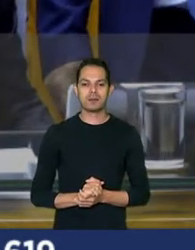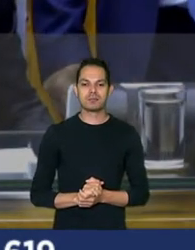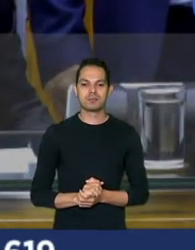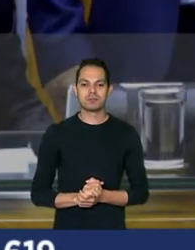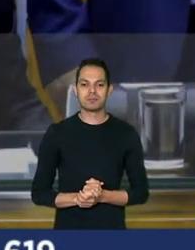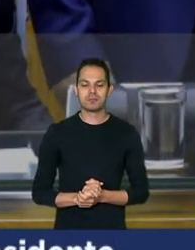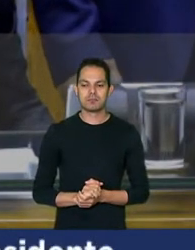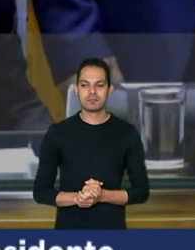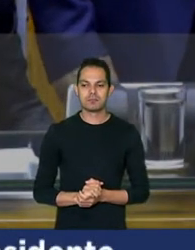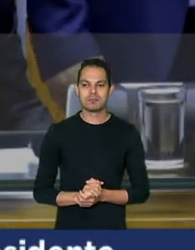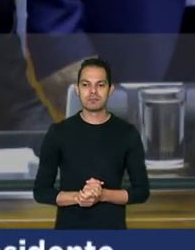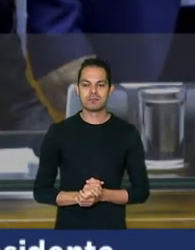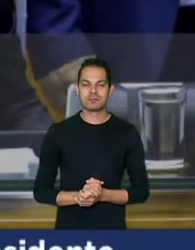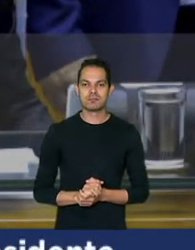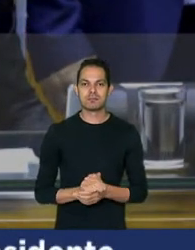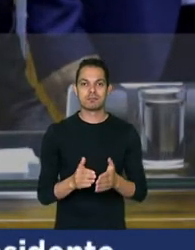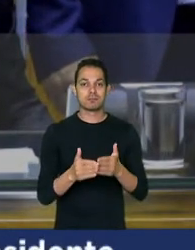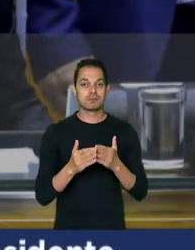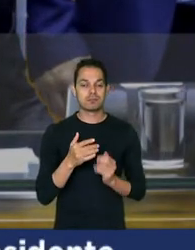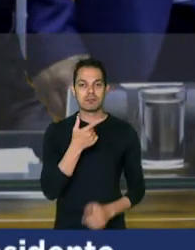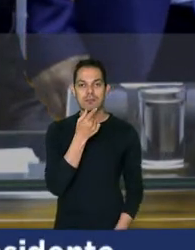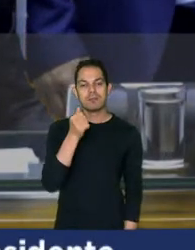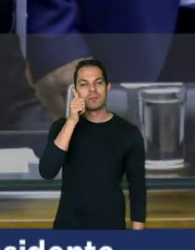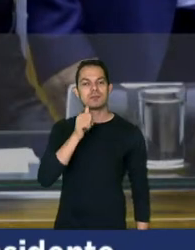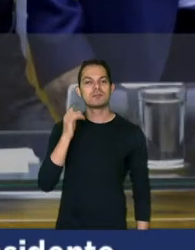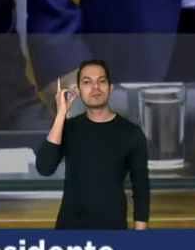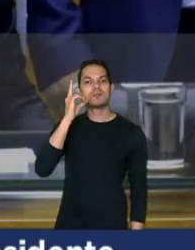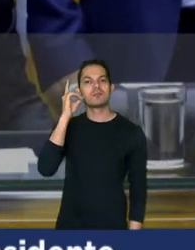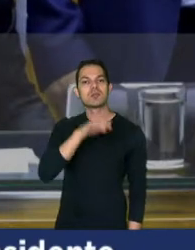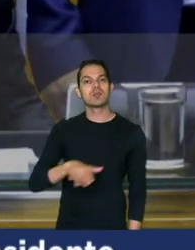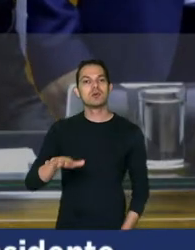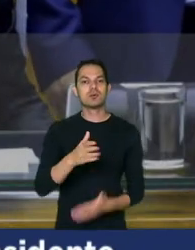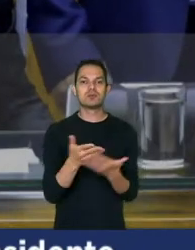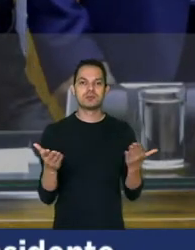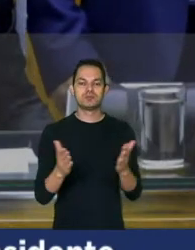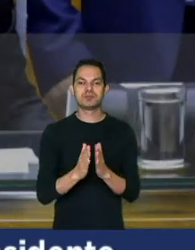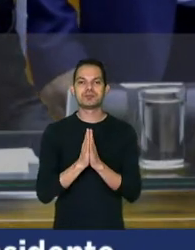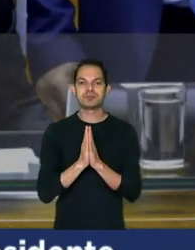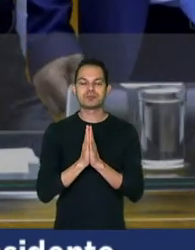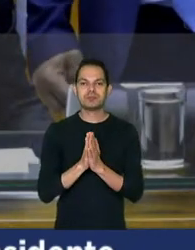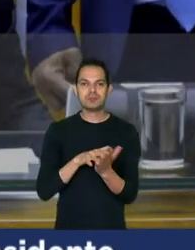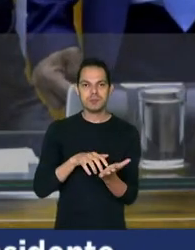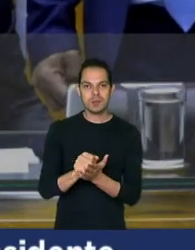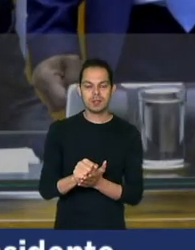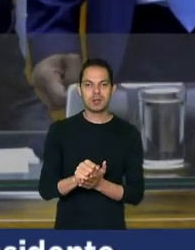ACERTANDO OS DETALHES AQUI. -- [PRESIDENTE]: COMO ORIENTA... A PRESIDÊNCIA SOLICITA ÀS SENHORAS DEPUTADAS E SENHORES DEPUTADOS QUE REGISTREM SEUS VOTOS NO